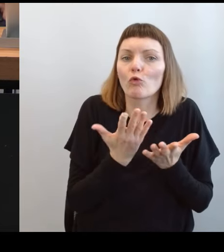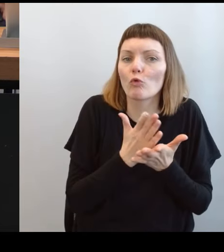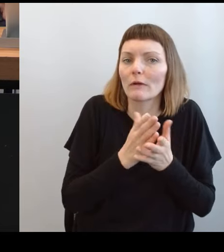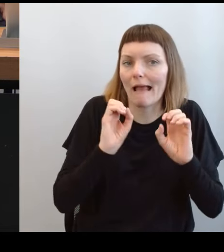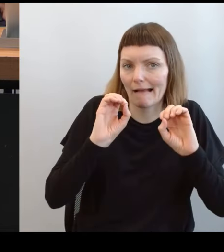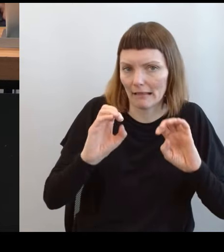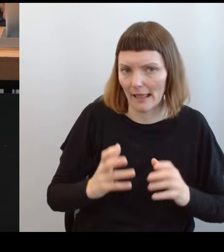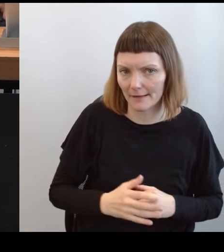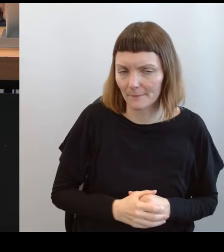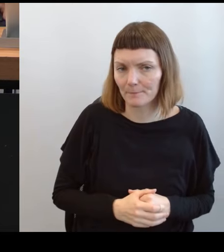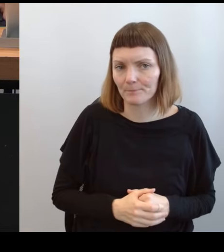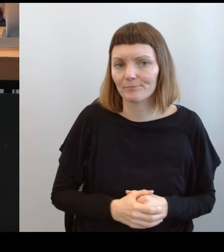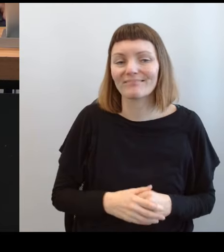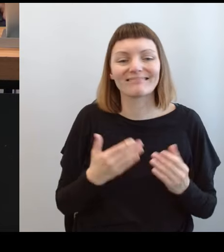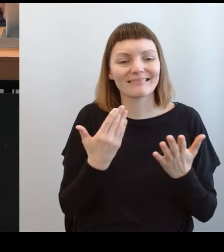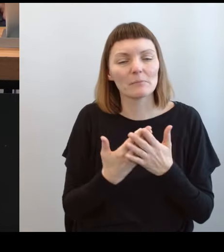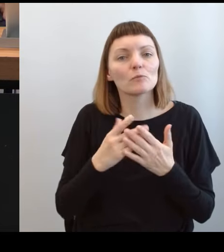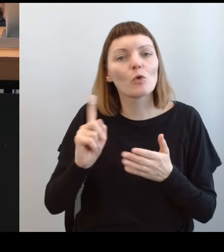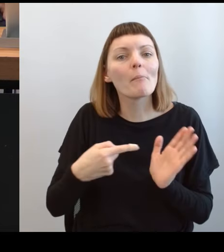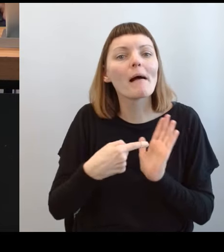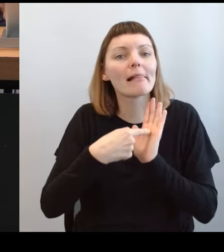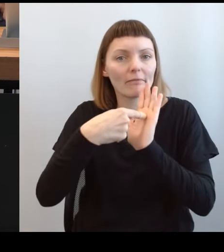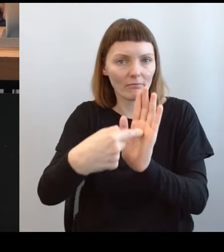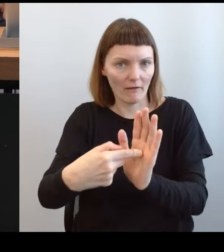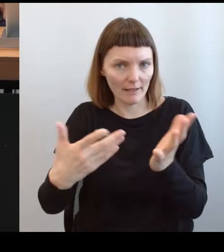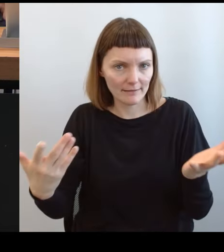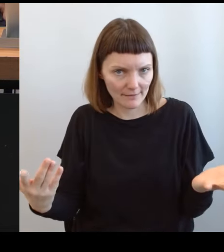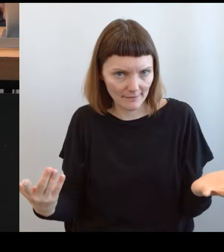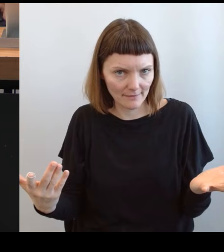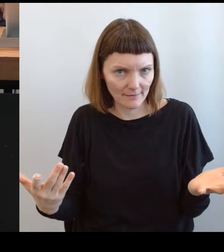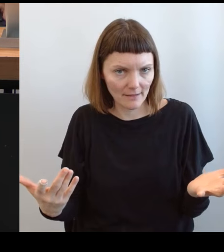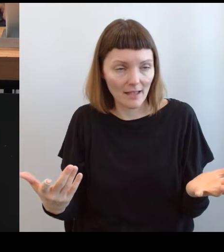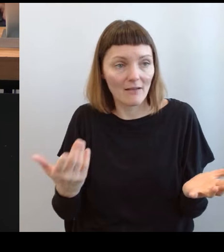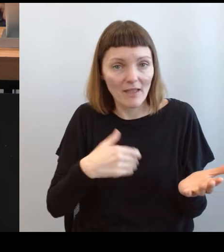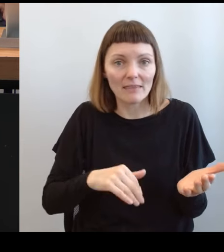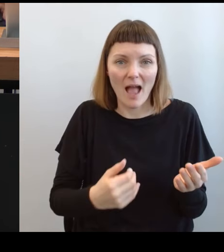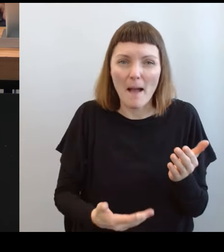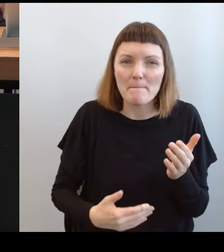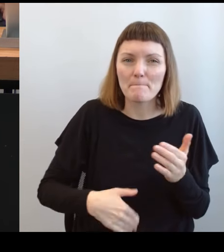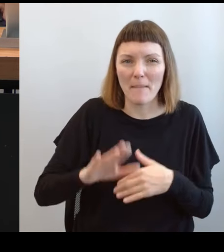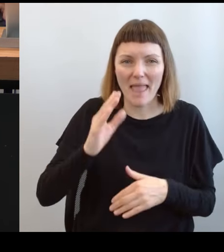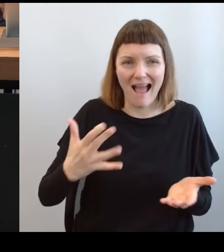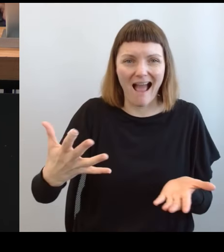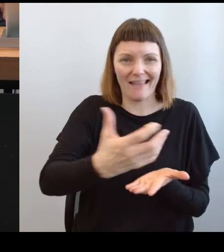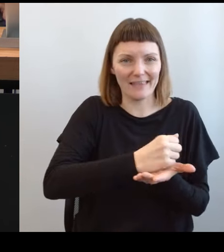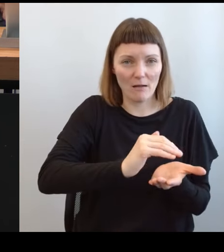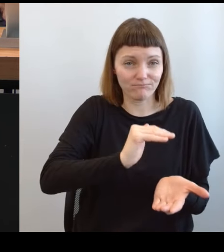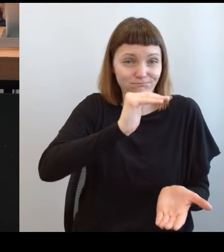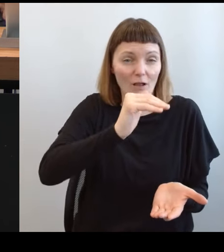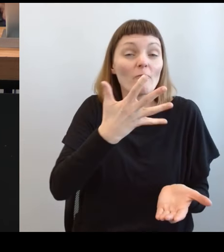Wenn wir von Mehreinnahmen von 25 oder mehr Millionen ausgehen sollten, ist es durchaus eine Frage, die wir uns hier stellen